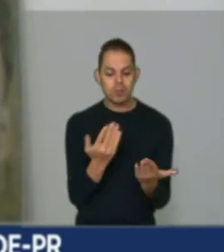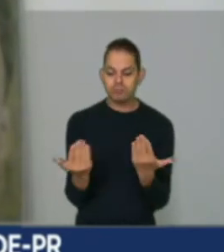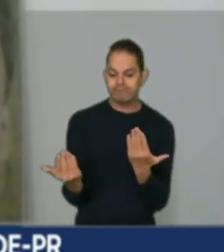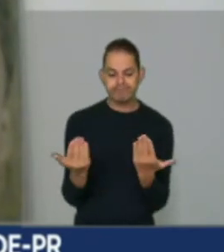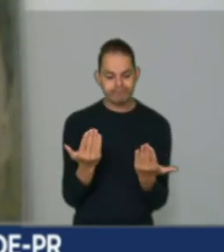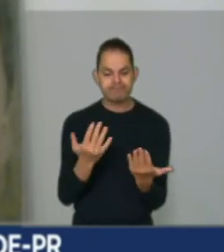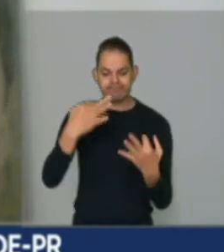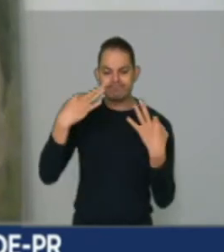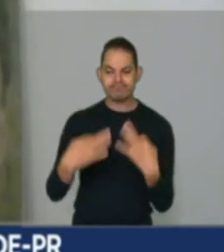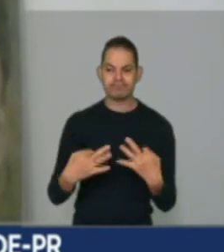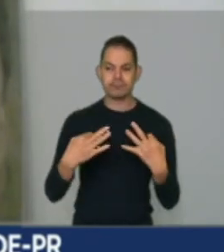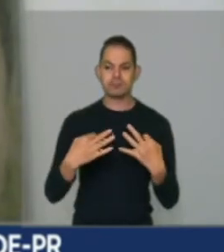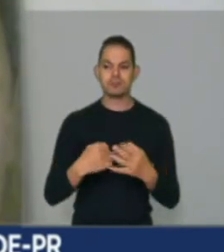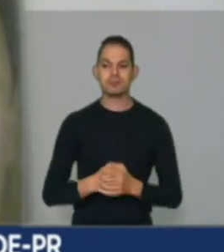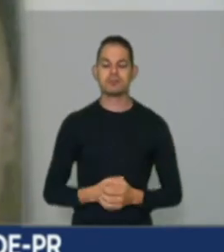DA VOTAÇÃO TAMBÉM POR MEIO